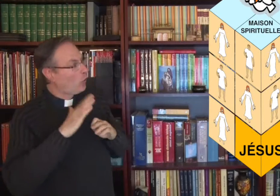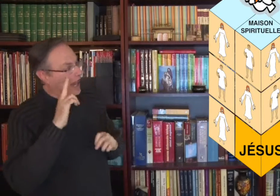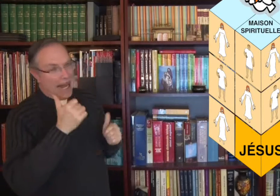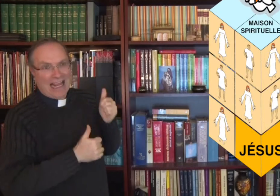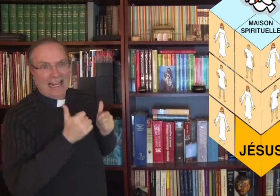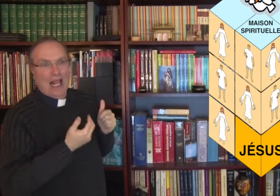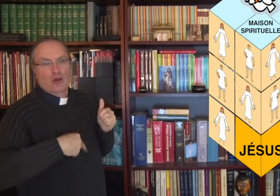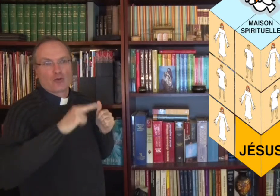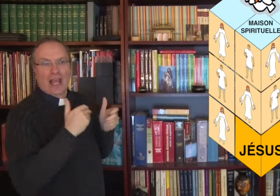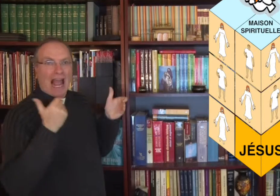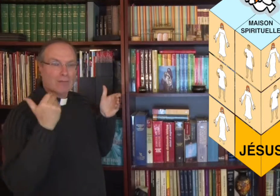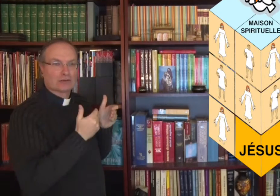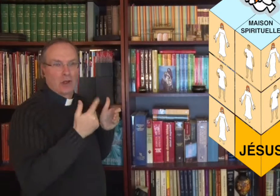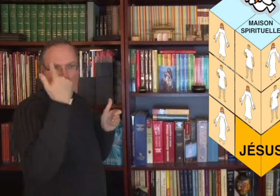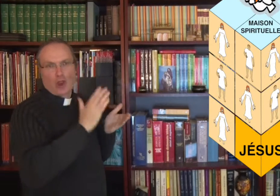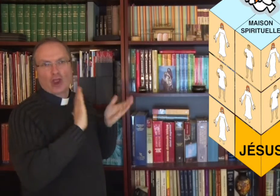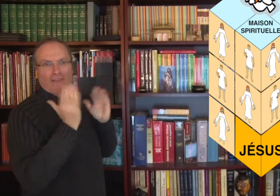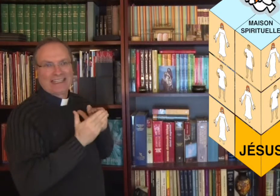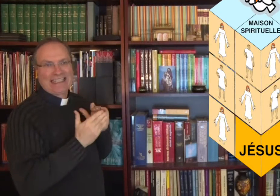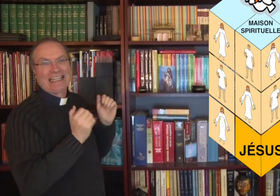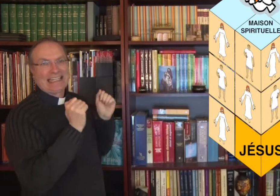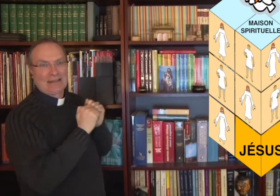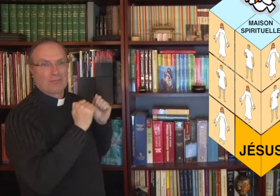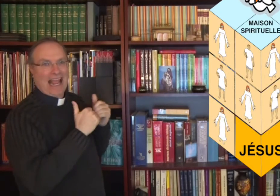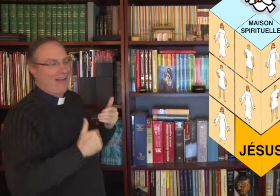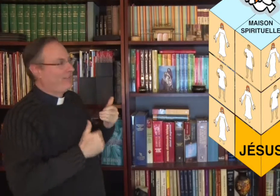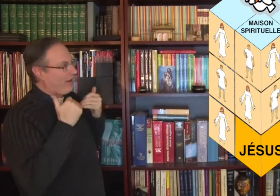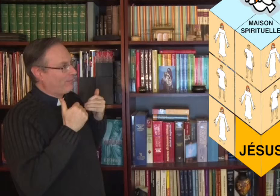sur lequel nous approchons pour devenir des pierres vivantes